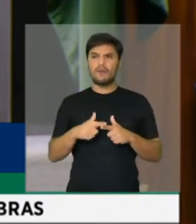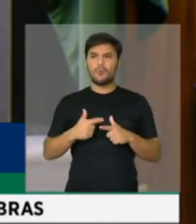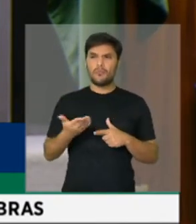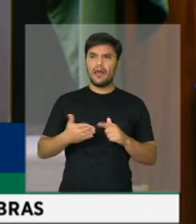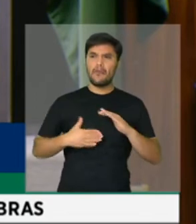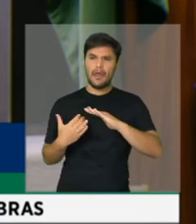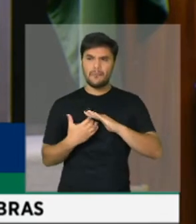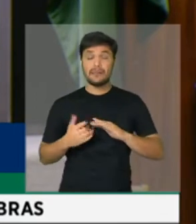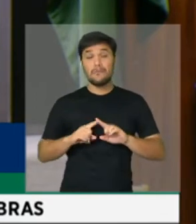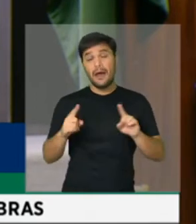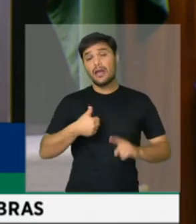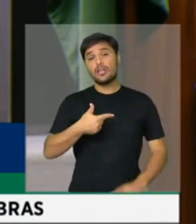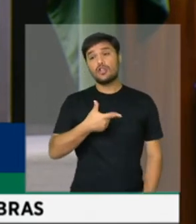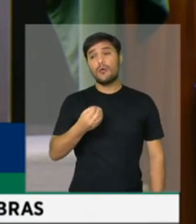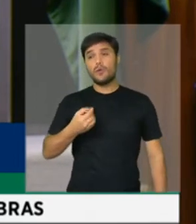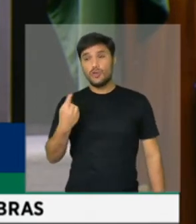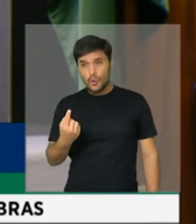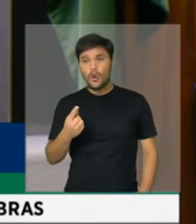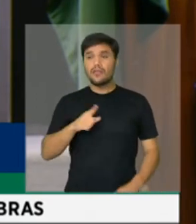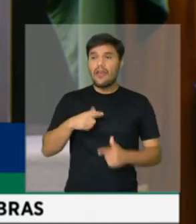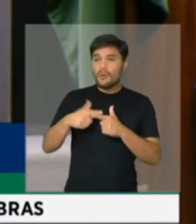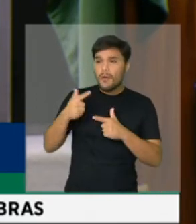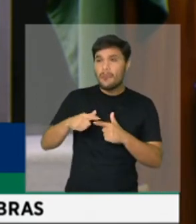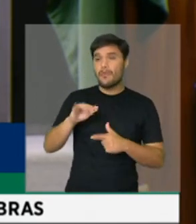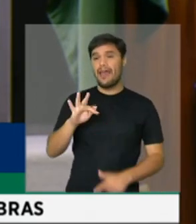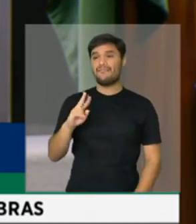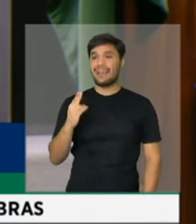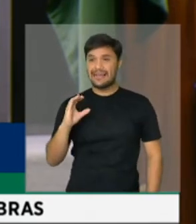QUER. FOI NA DÉCADA DE 90 QUE ABRIRAM O CAPITAL DA ELETROBRAS, MAS AINDA ASSIM ELA FICOU COM O CONTROLE